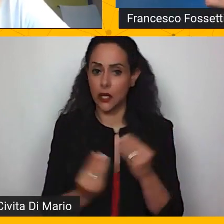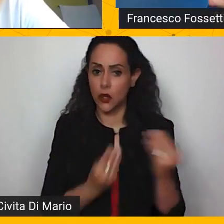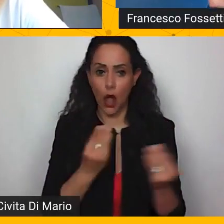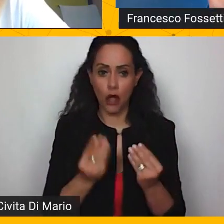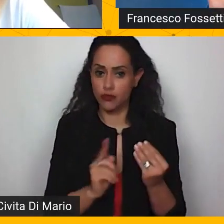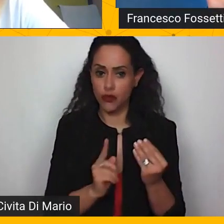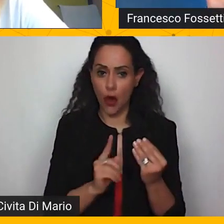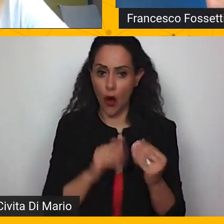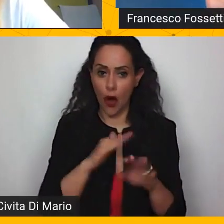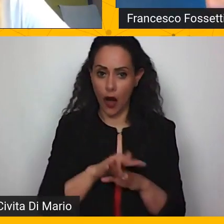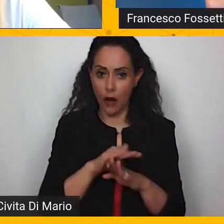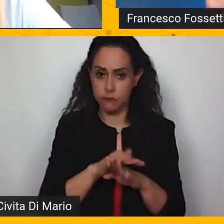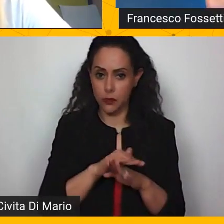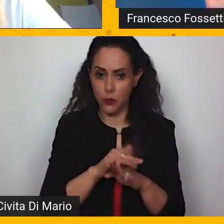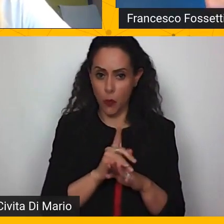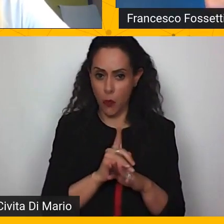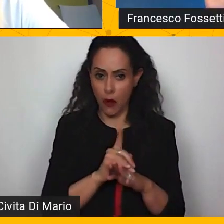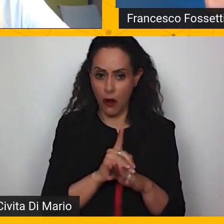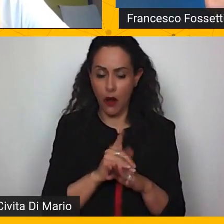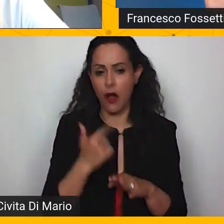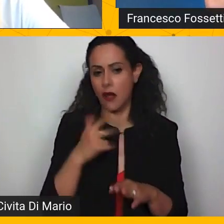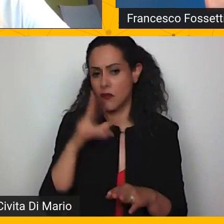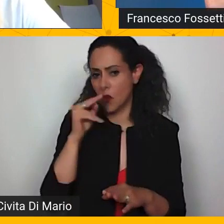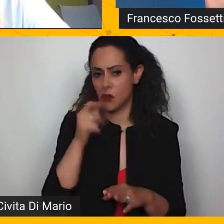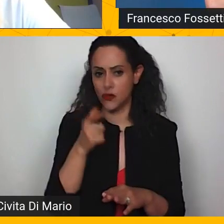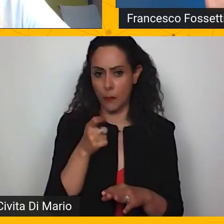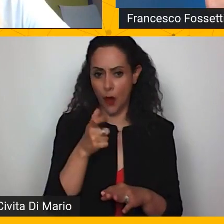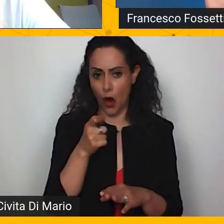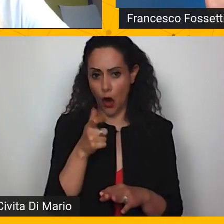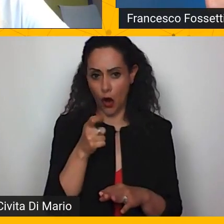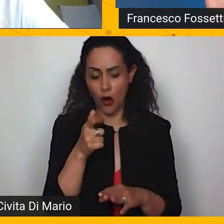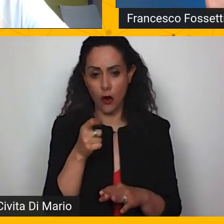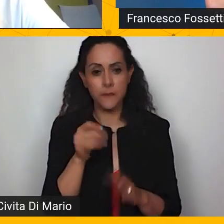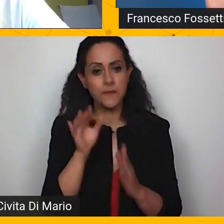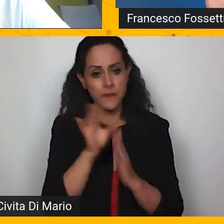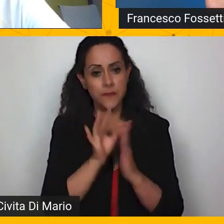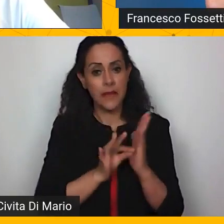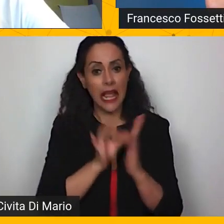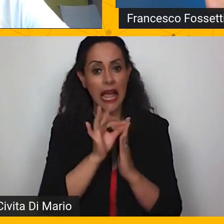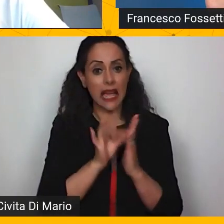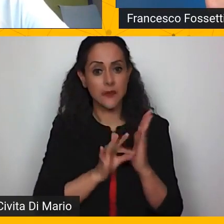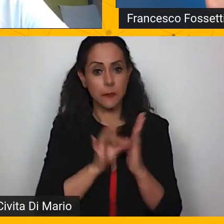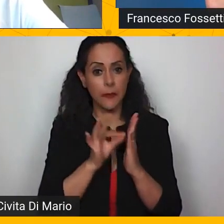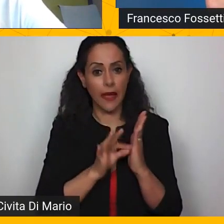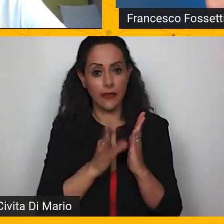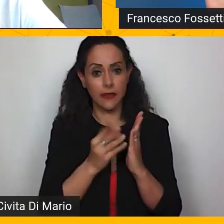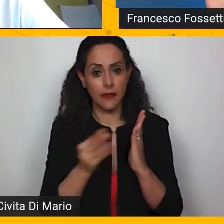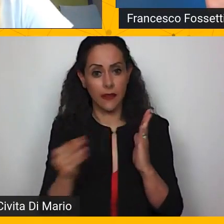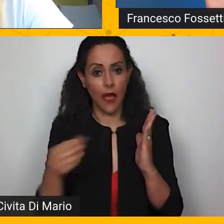non non gioca abitualmente meno noto e quindi sono talmente